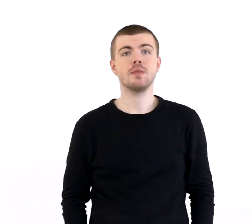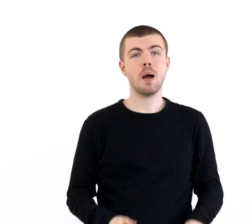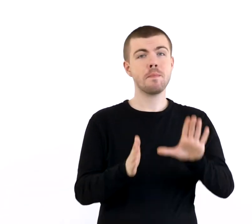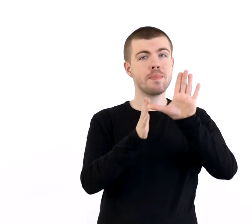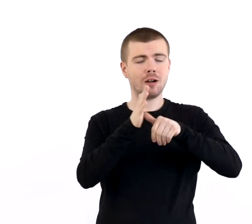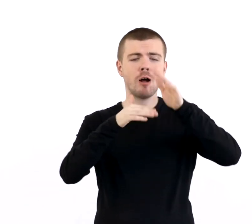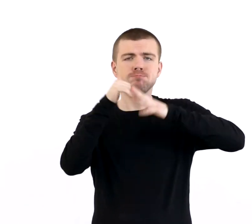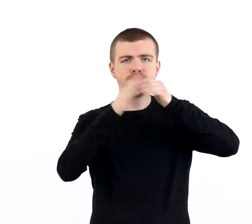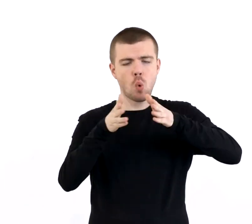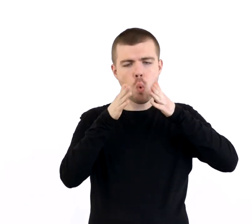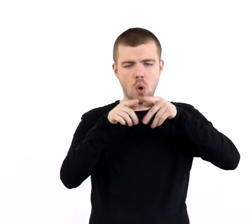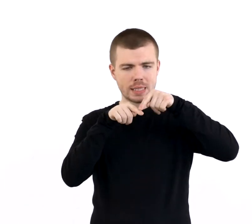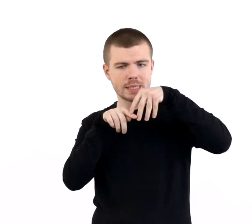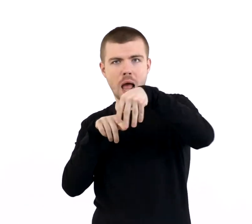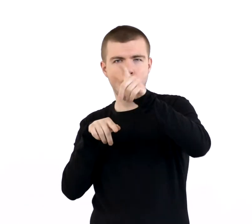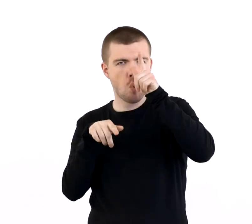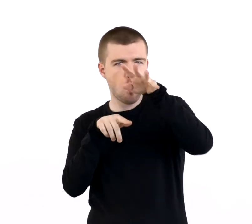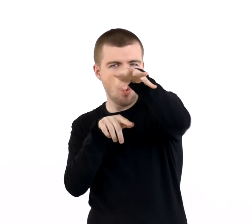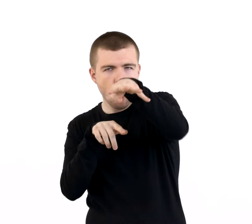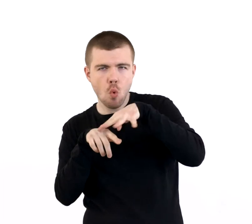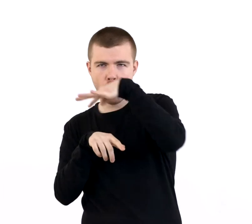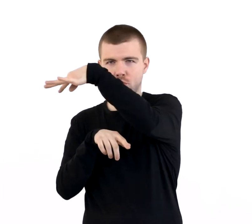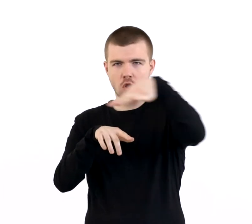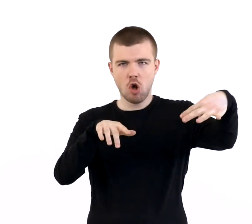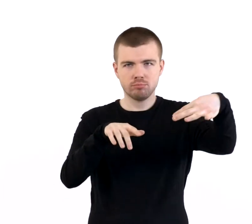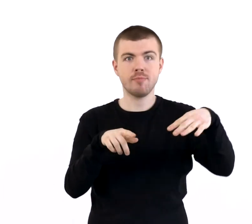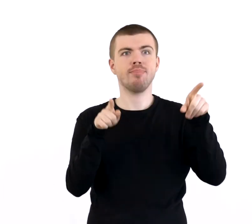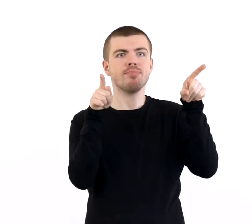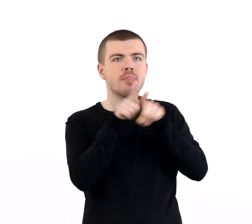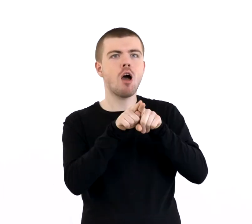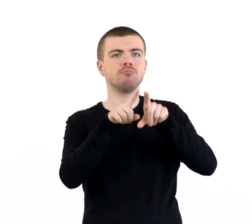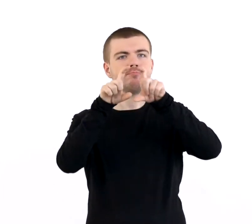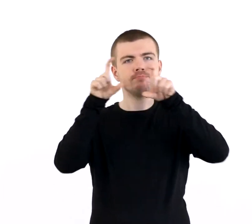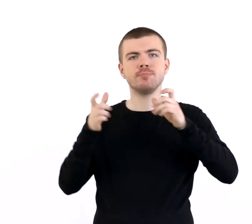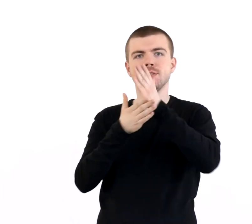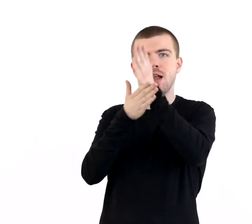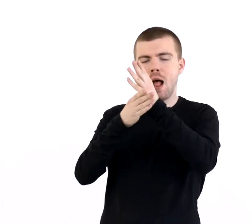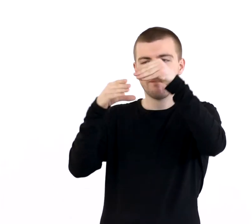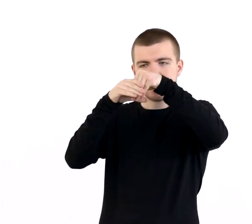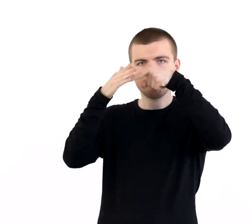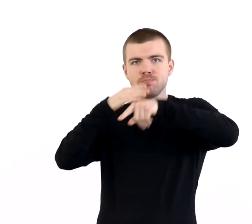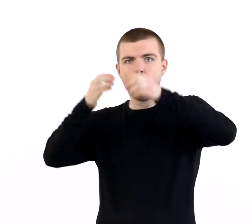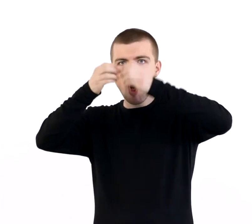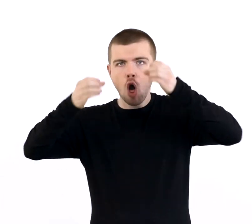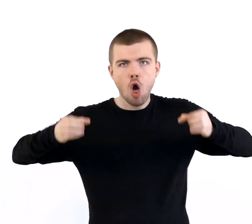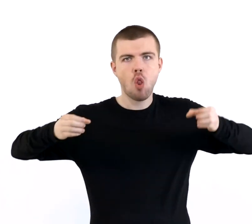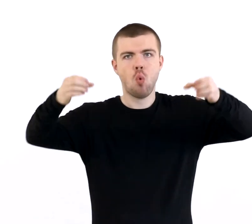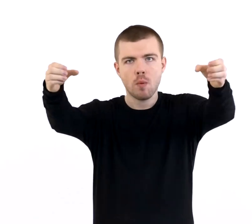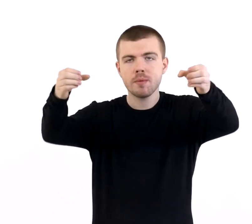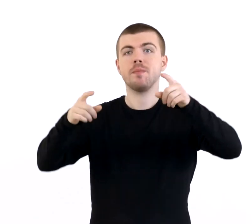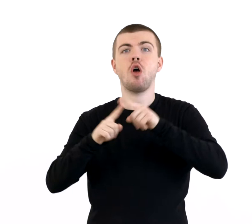Budowano miasta o regularnej siatce ulic oraz wprowadzono nowy typ kolumn w budownictwie sakralnym,